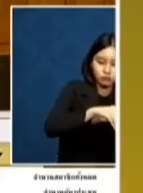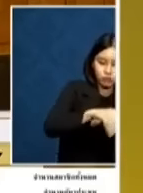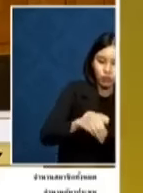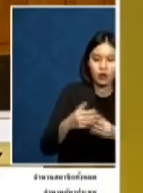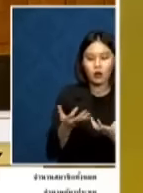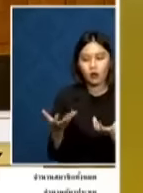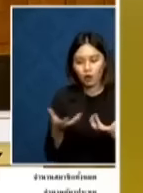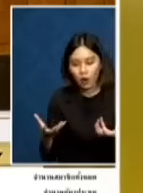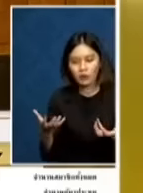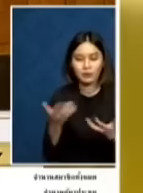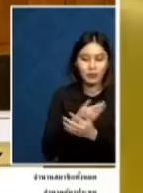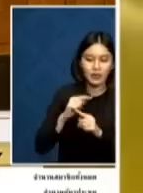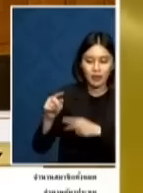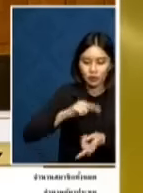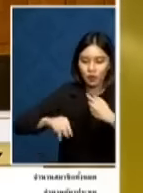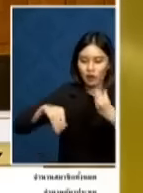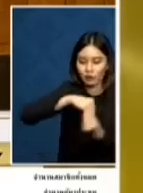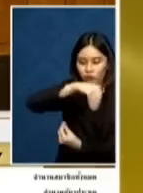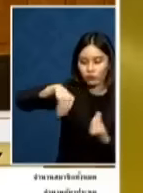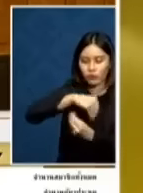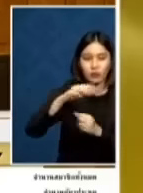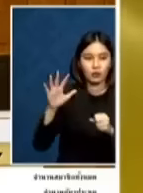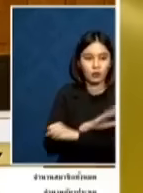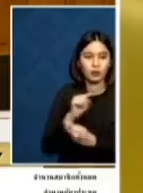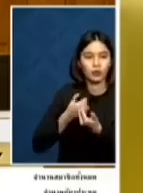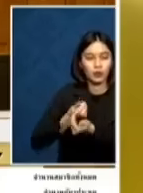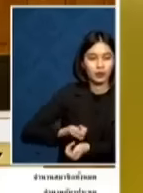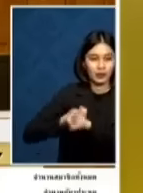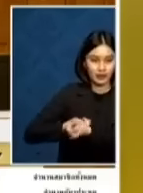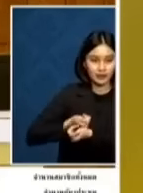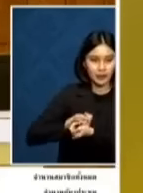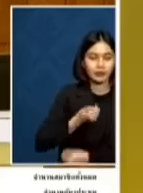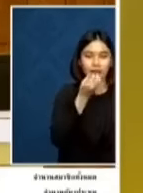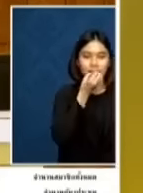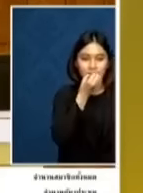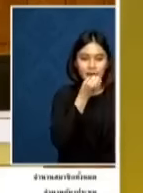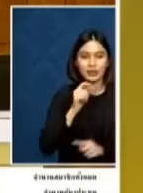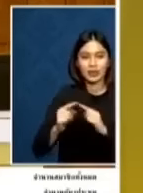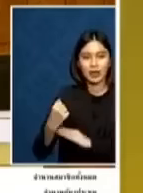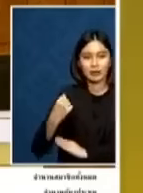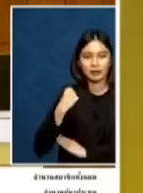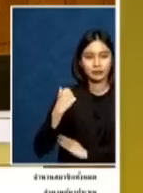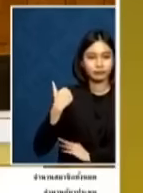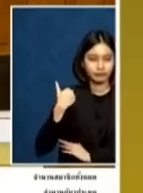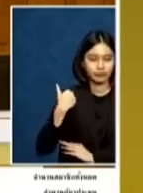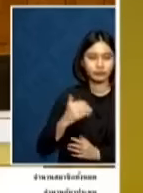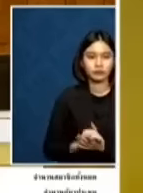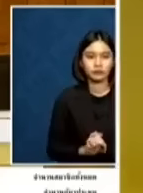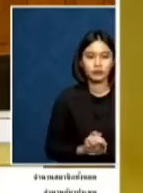1297 41 ก็ยังหลุด 1,300 อ่าใช่แต่ว่า ดีจากวันที่ 17 นิดหน่อยนะฉะนั้นวันนี้มา